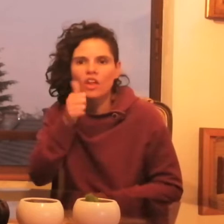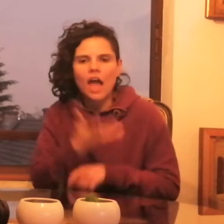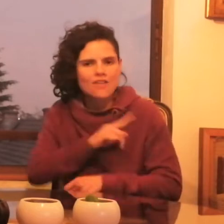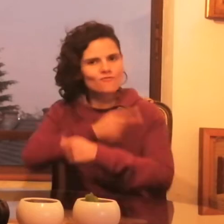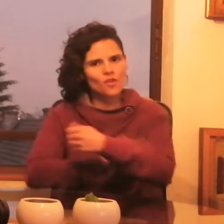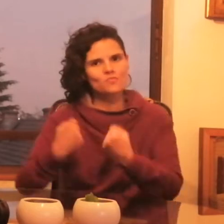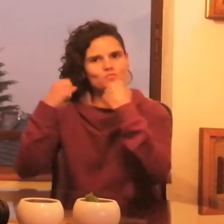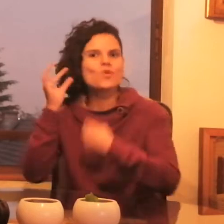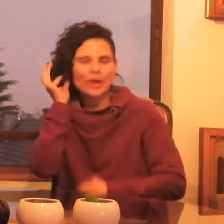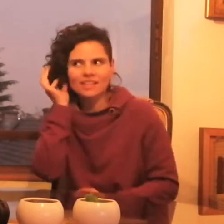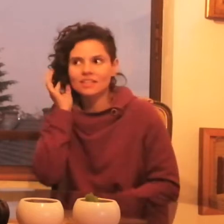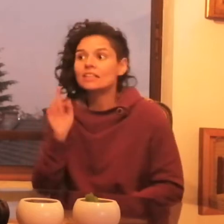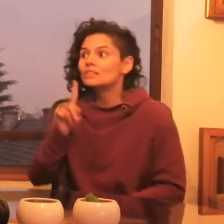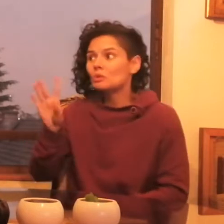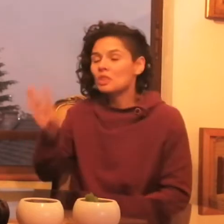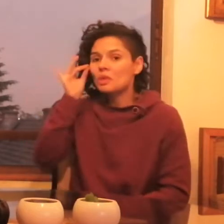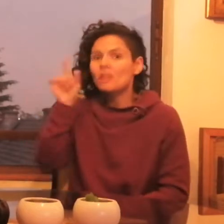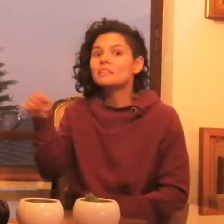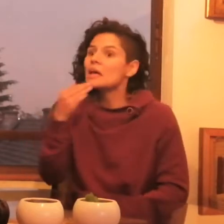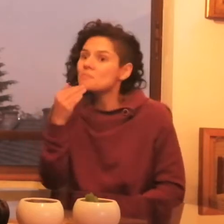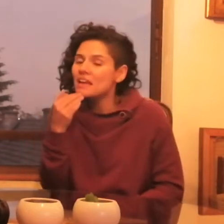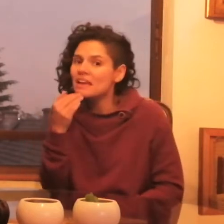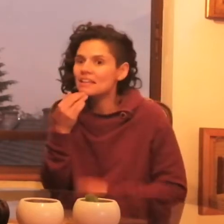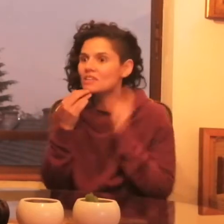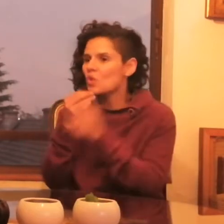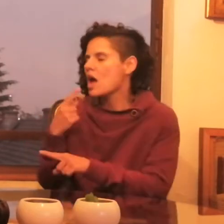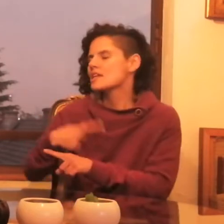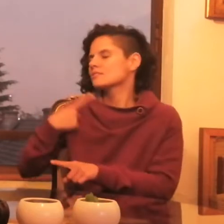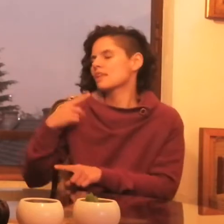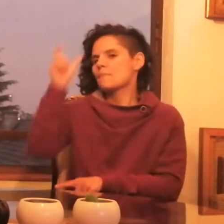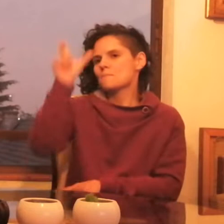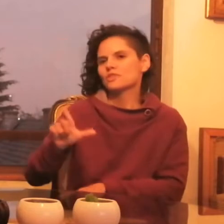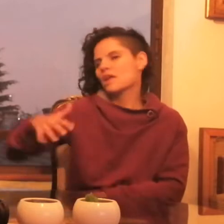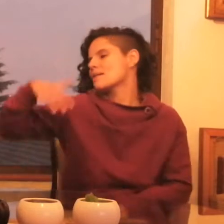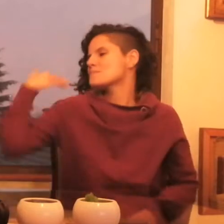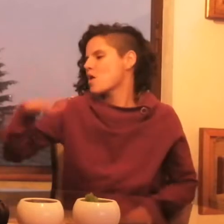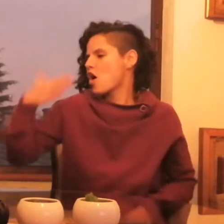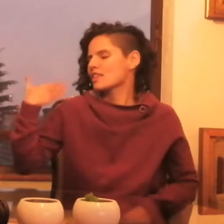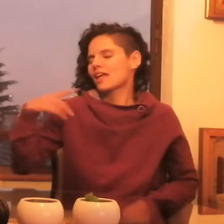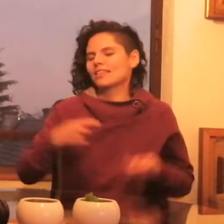si no te habías dado cuenta Bernie eres prácticamente la persona mas importante de la radio - que emoción -